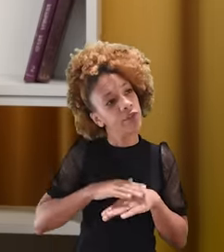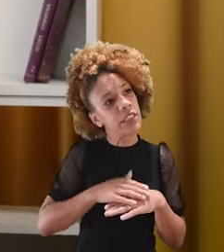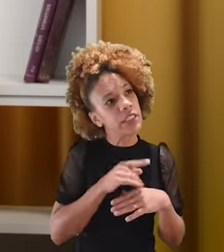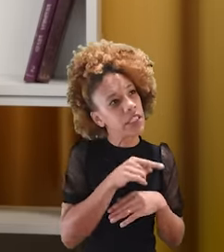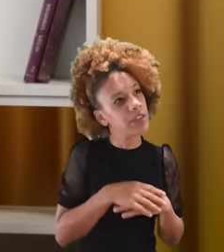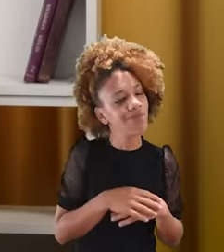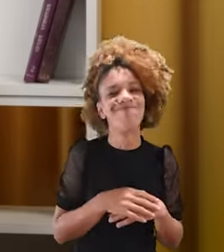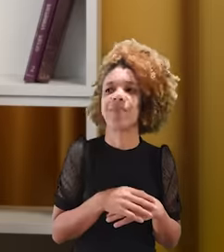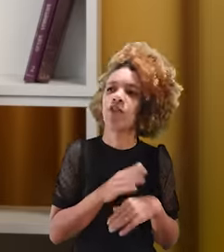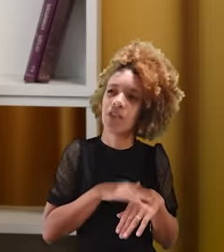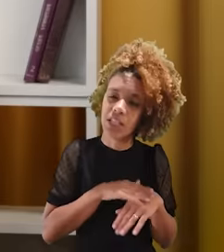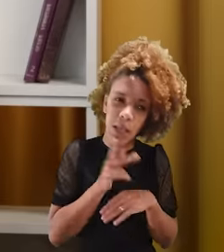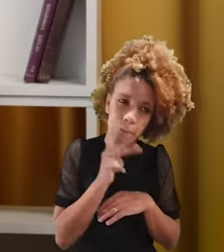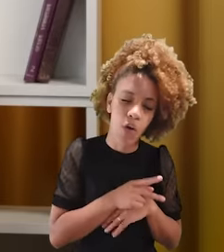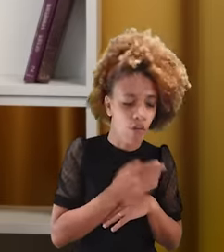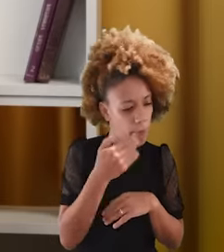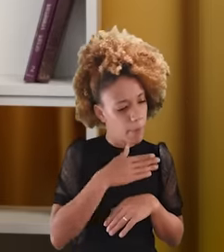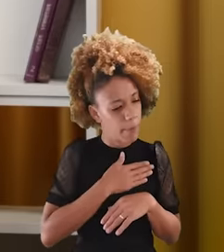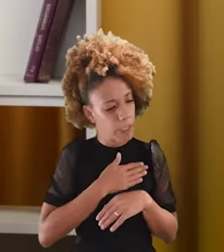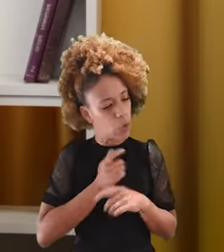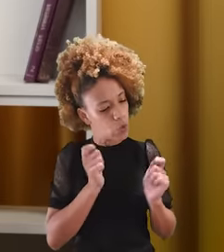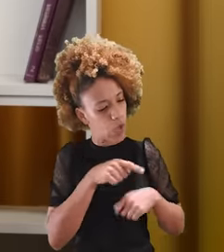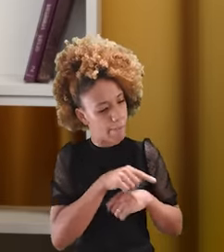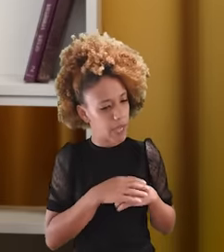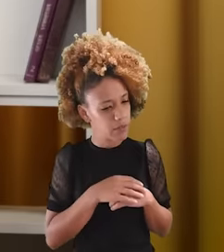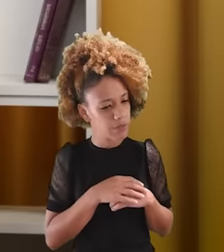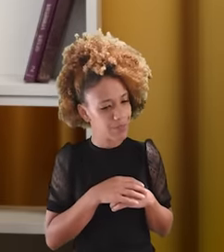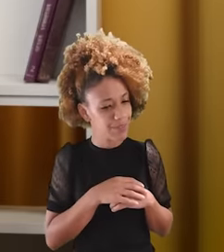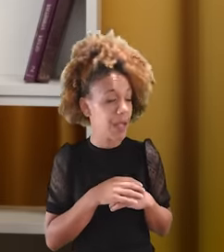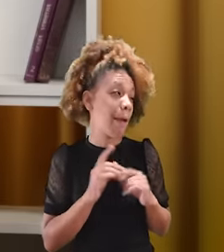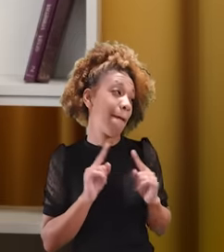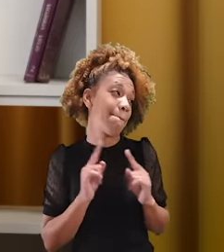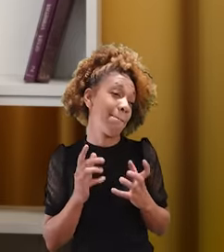eu vou pegar essa [ __ ] e vou para para mim mesmo que eu sou capaz disso Uhum mas eu queria ter esse